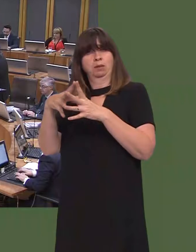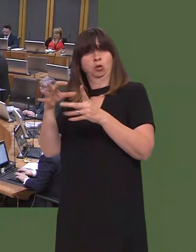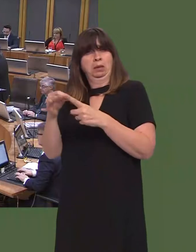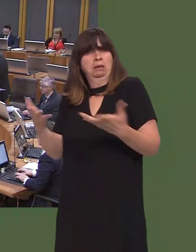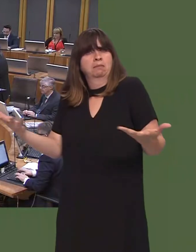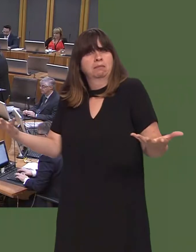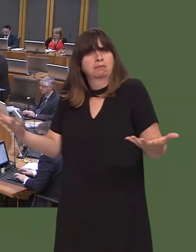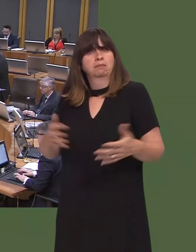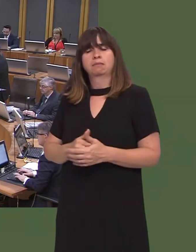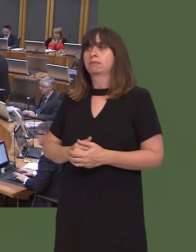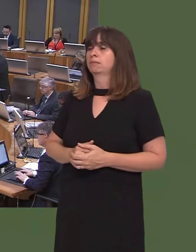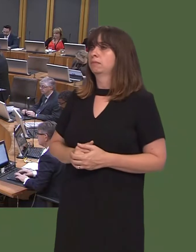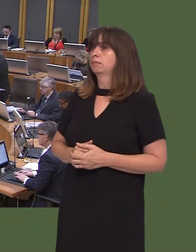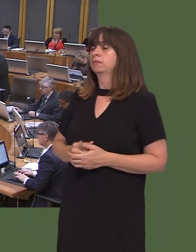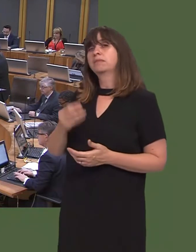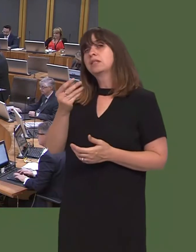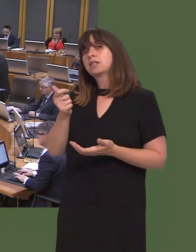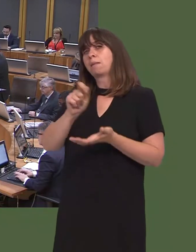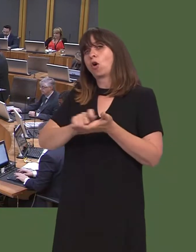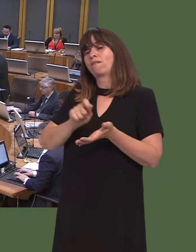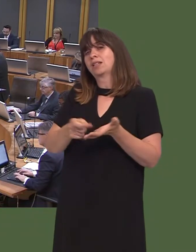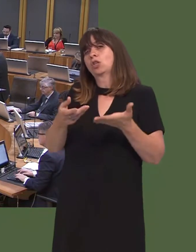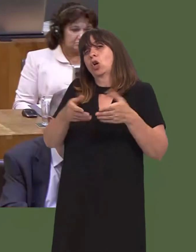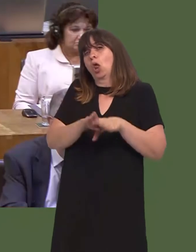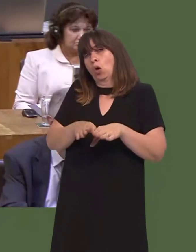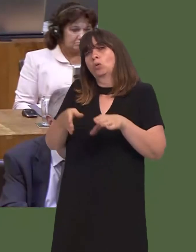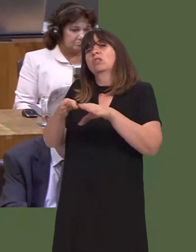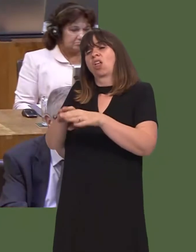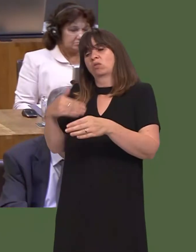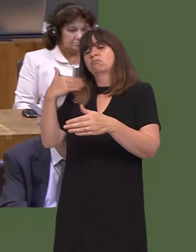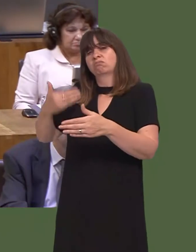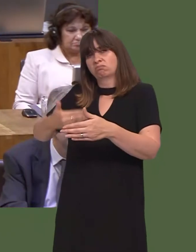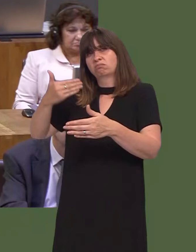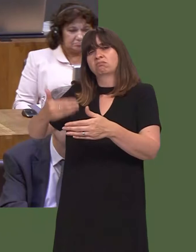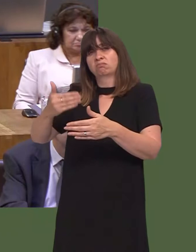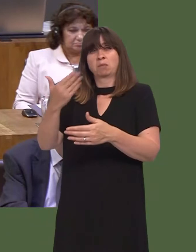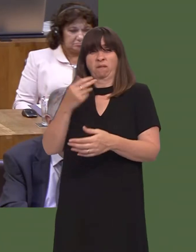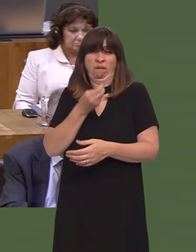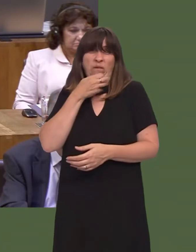agos iawn at swyddfeydd eraill. Beth wnawn ni fyth yw canoli swyddi yn y dyfodol. Dyna